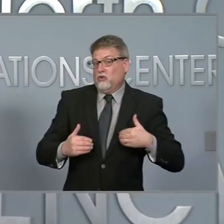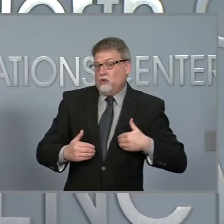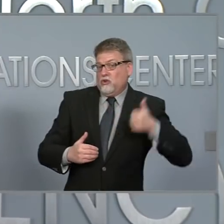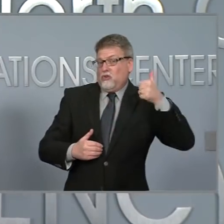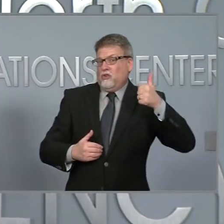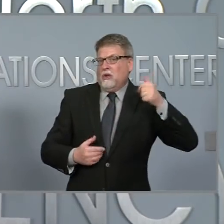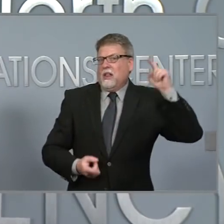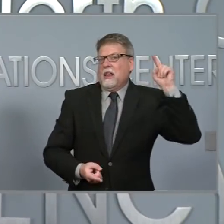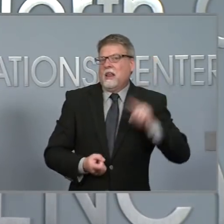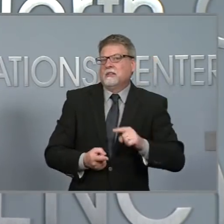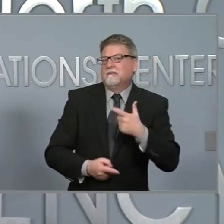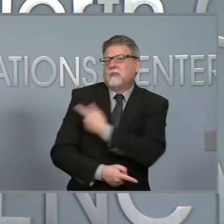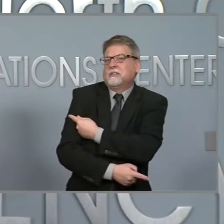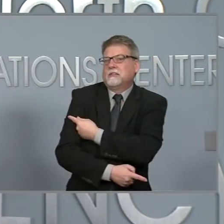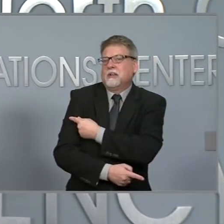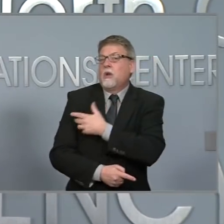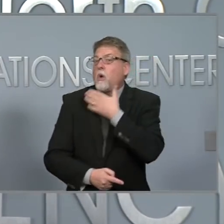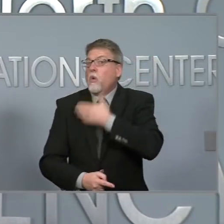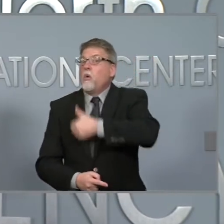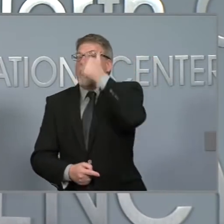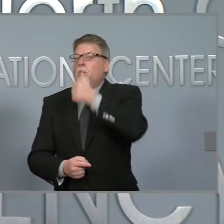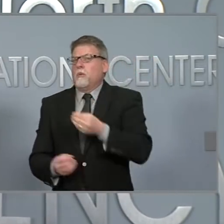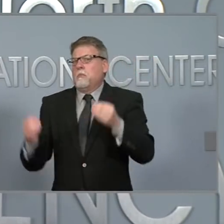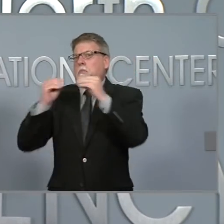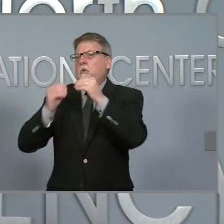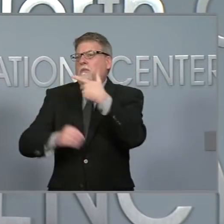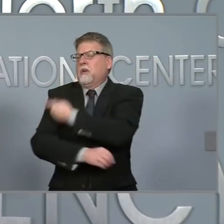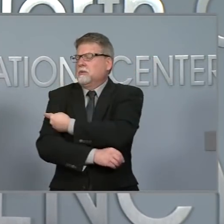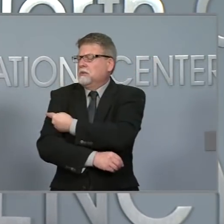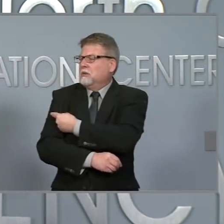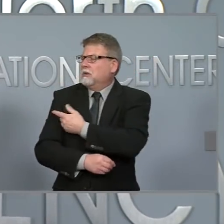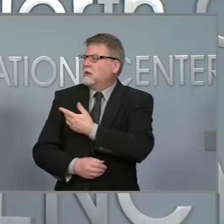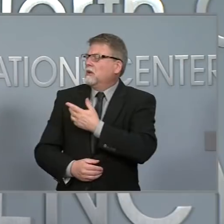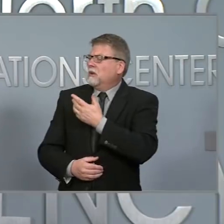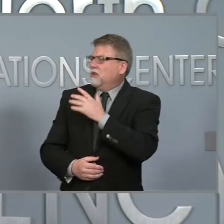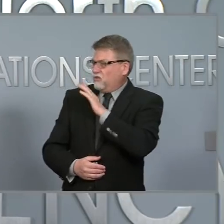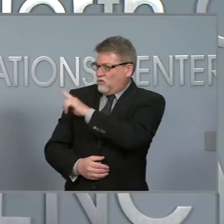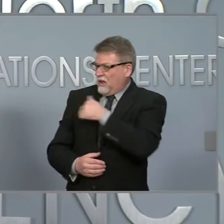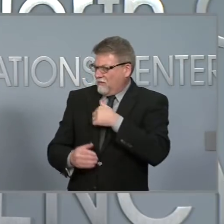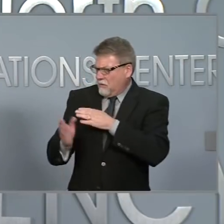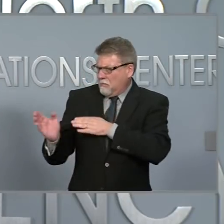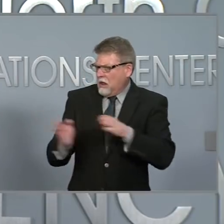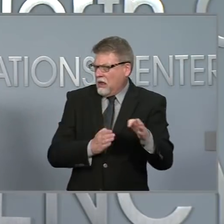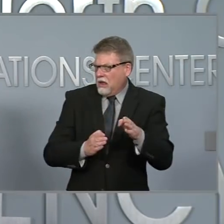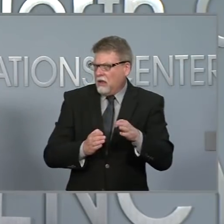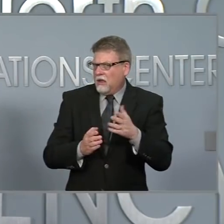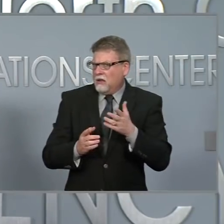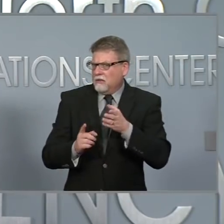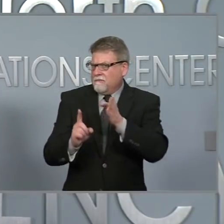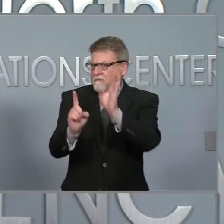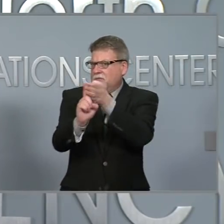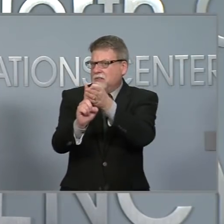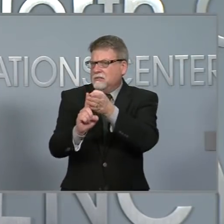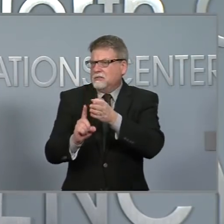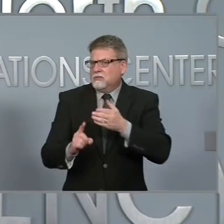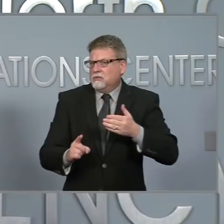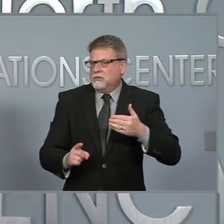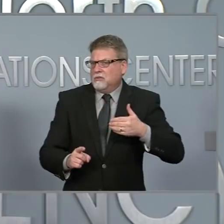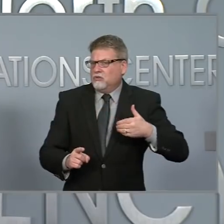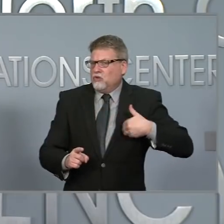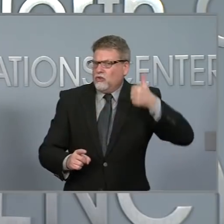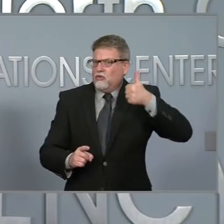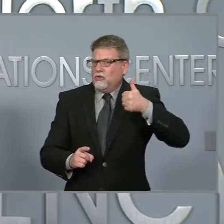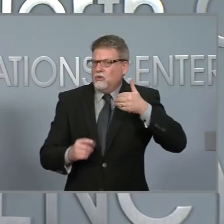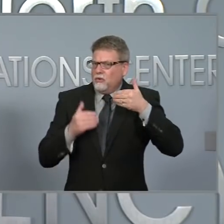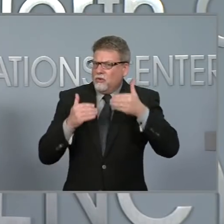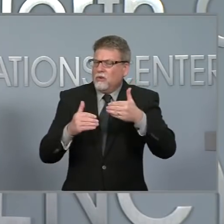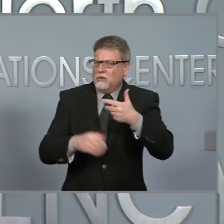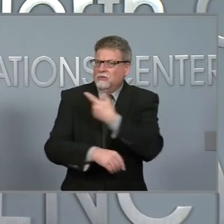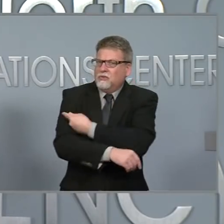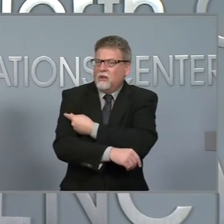otra pregunta, usted habló de